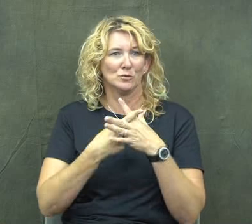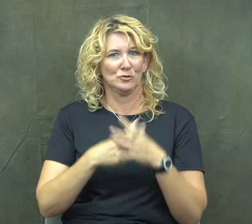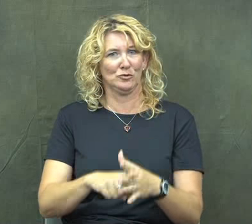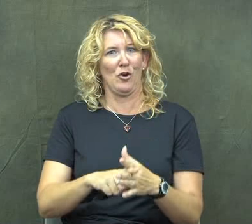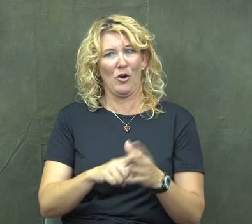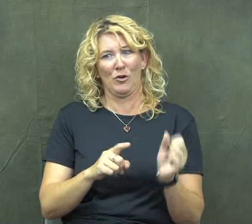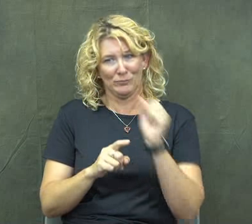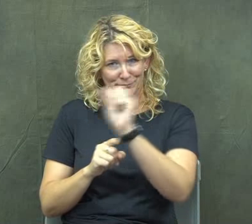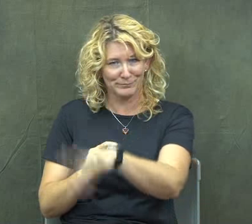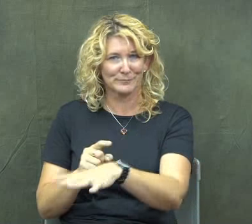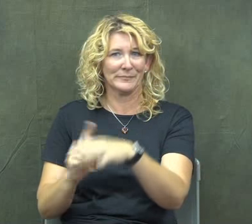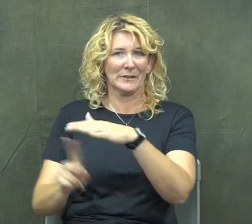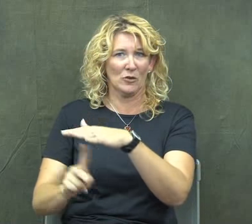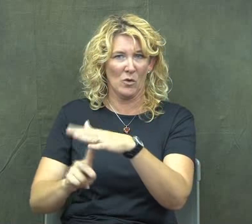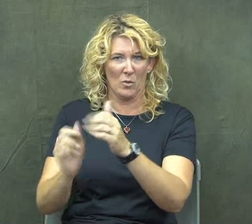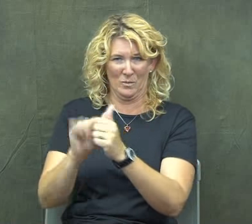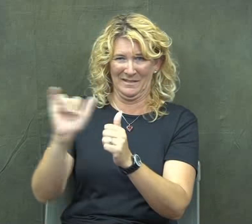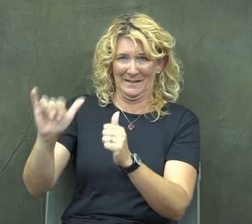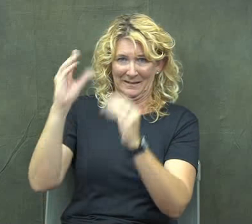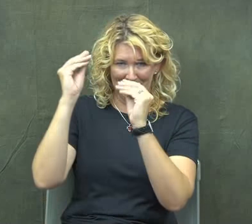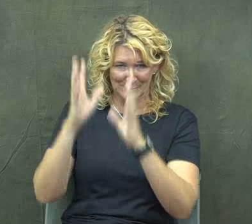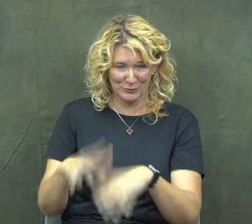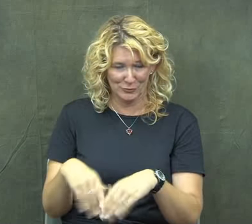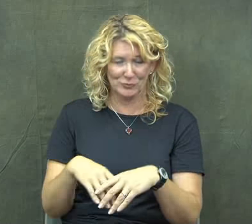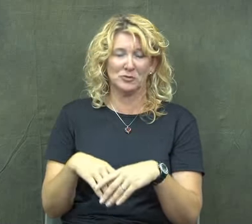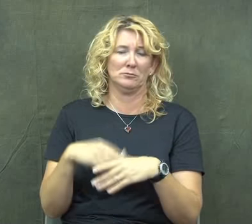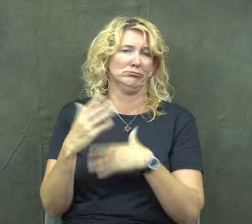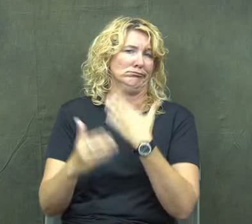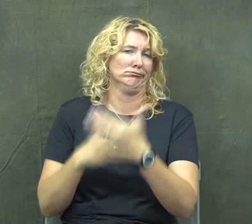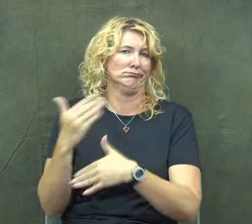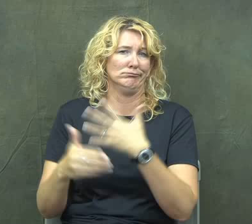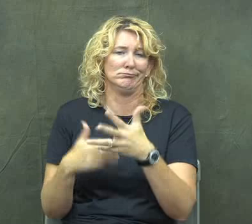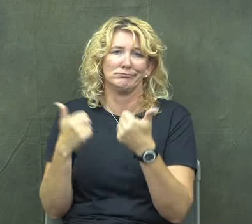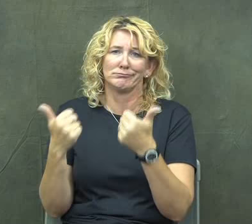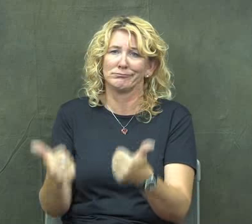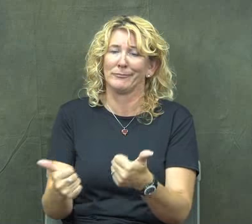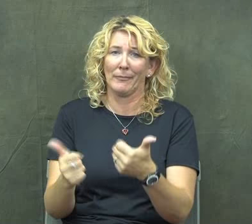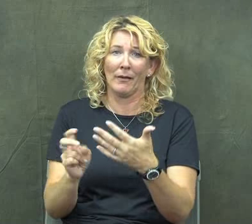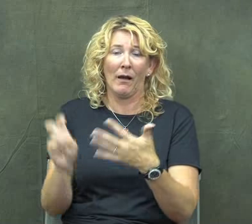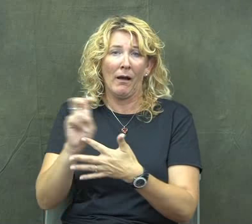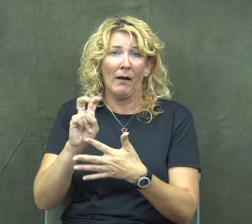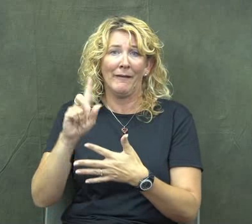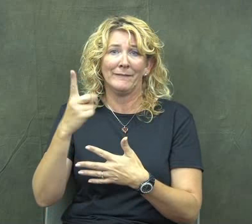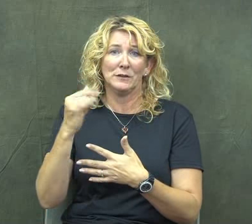Y eso fue muy bueno. La niña empezó en el programa con esa maestra sorda. Las cosas iban muy bien,